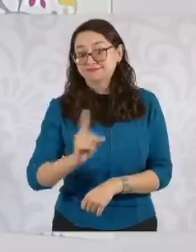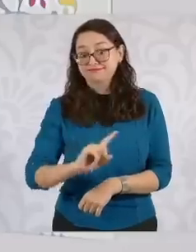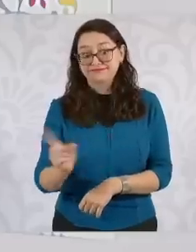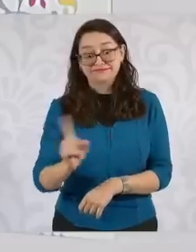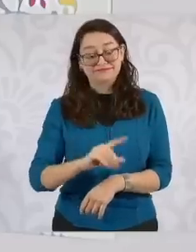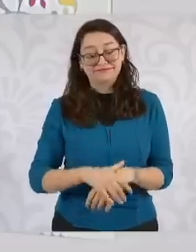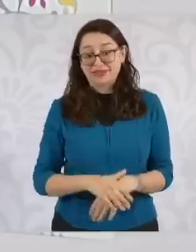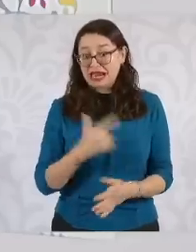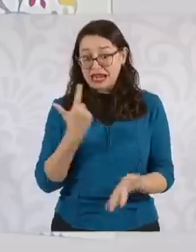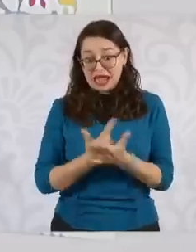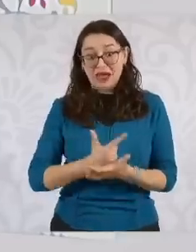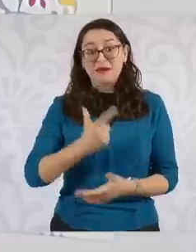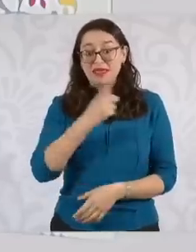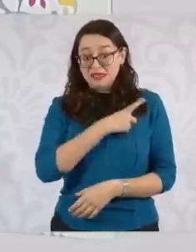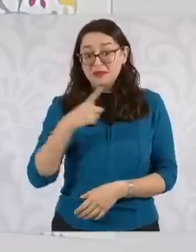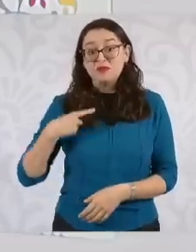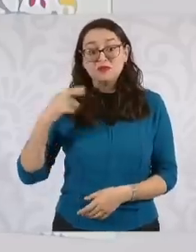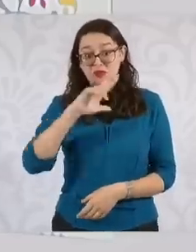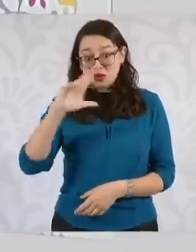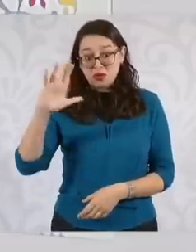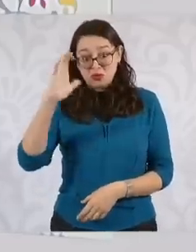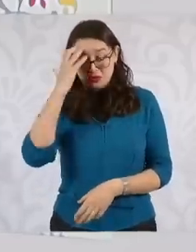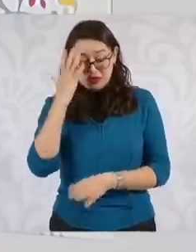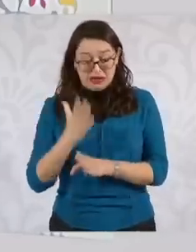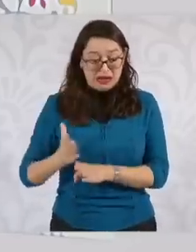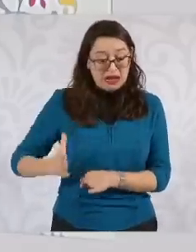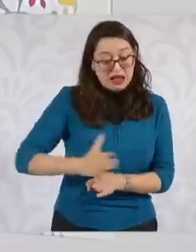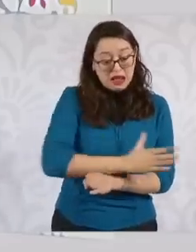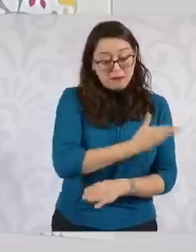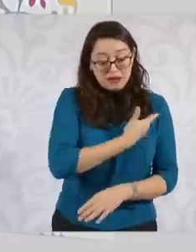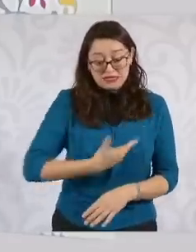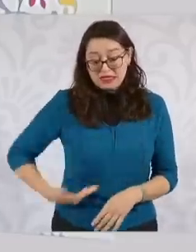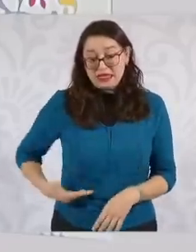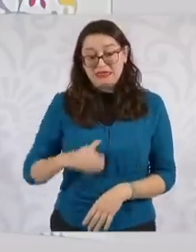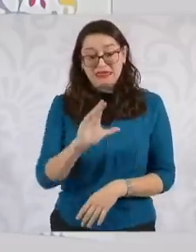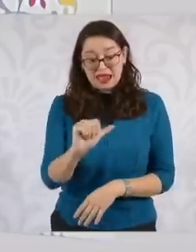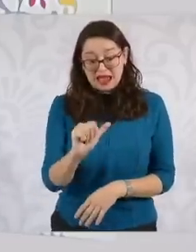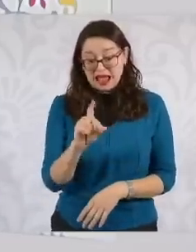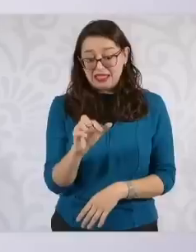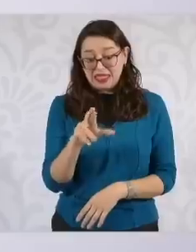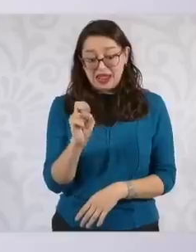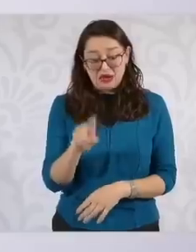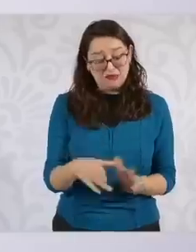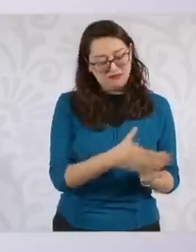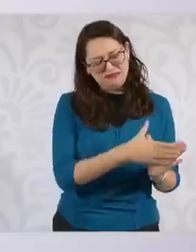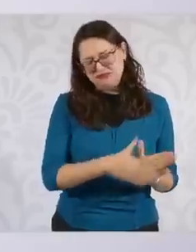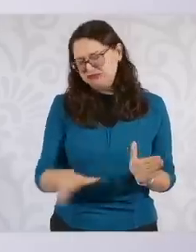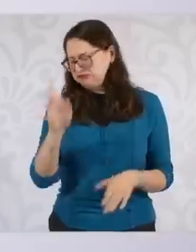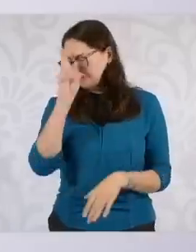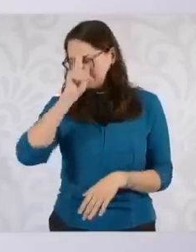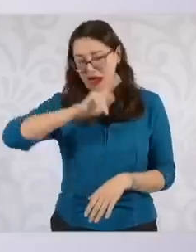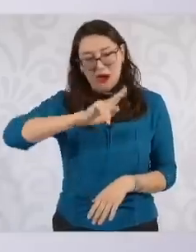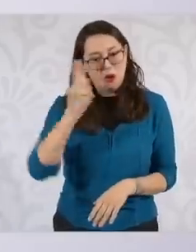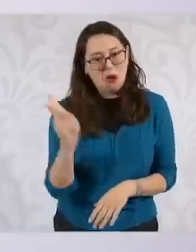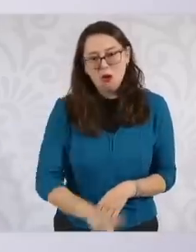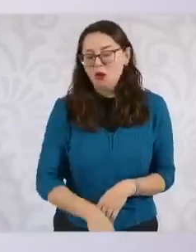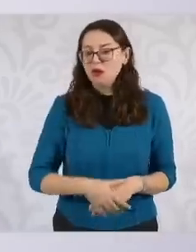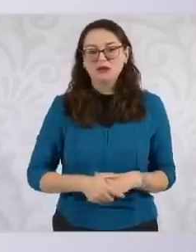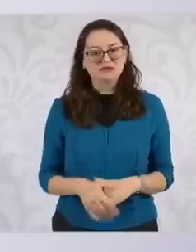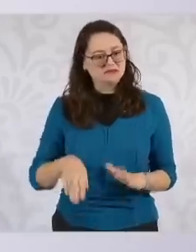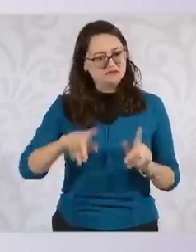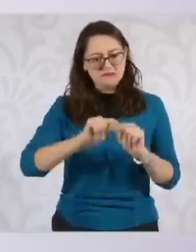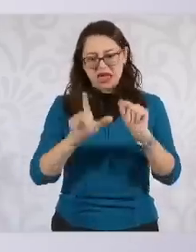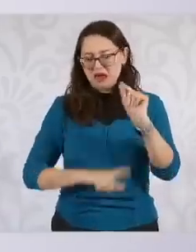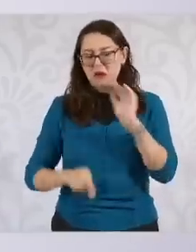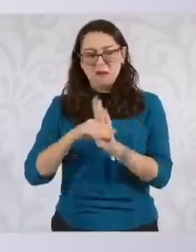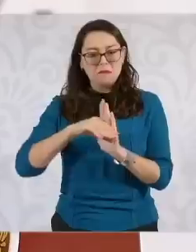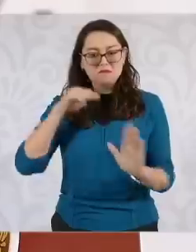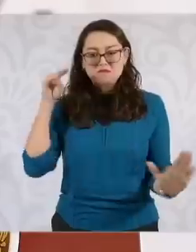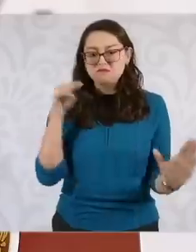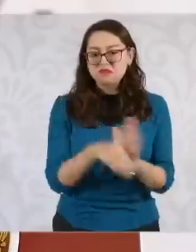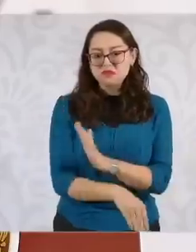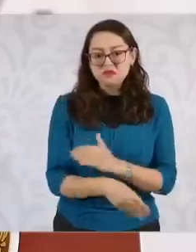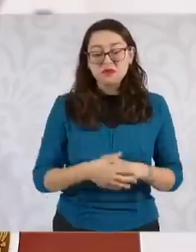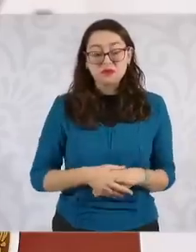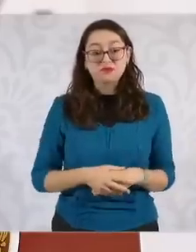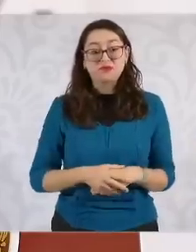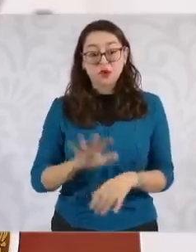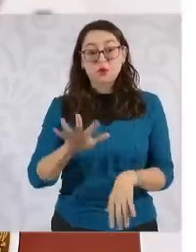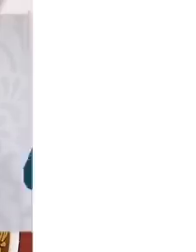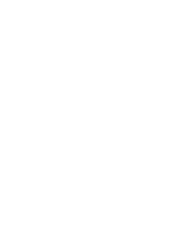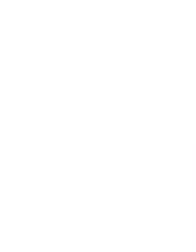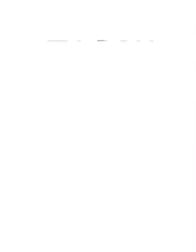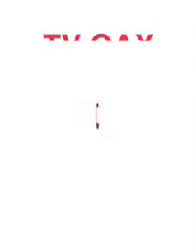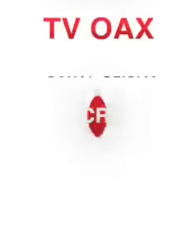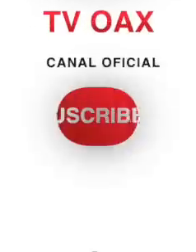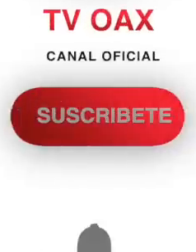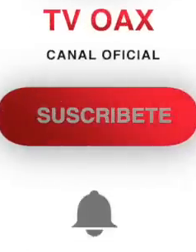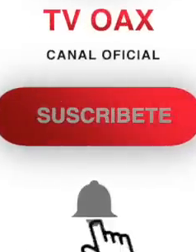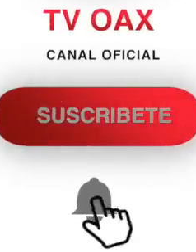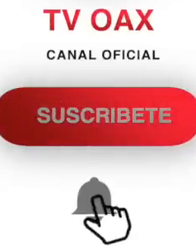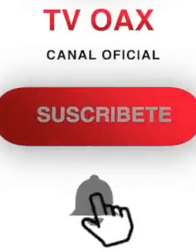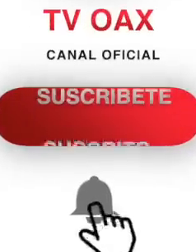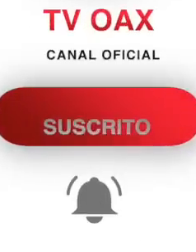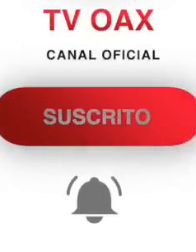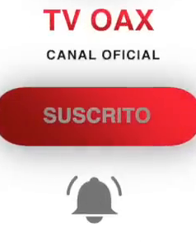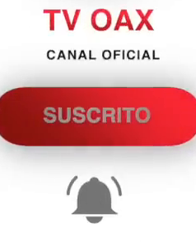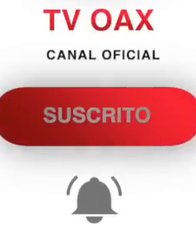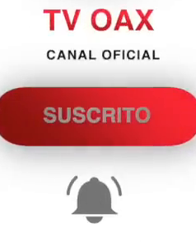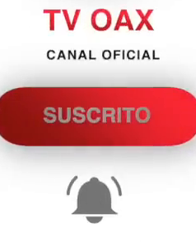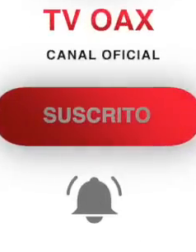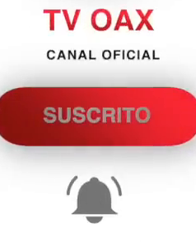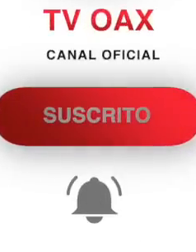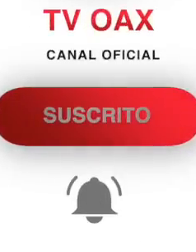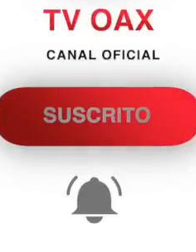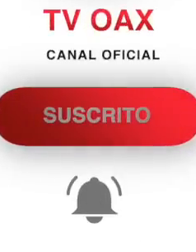llegó a partir de 2018 el país cambió por voluntad del pueblo y en el 2024 el pueblo nos dio su